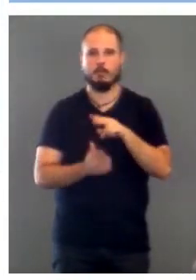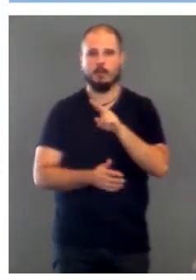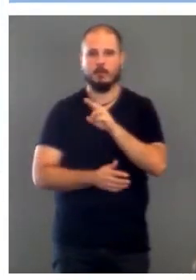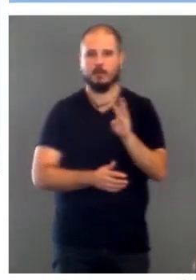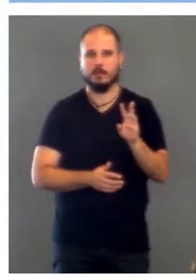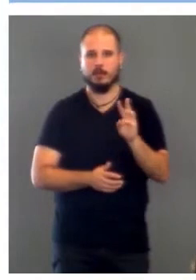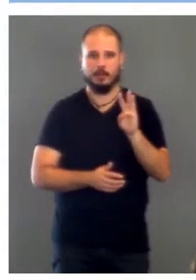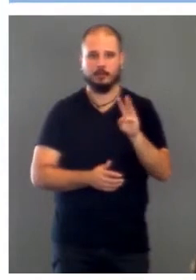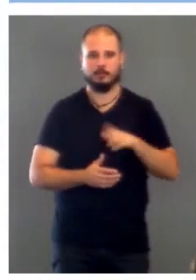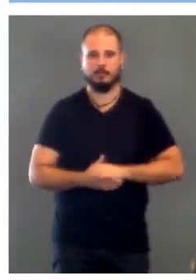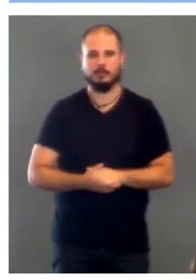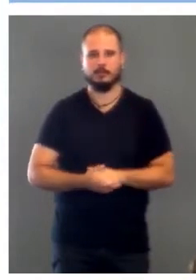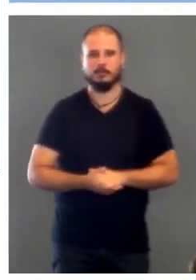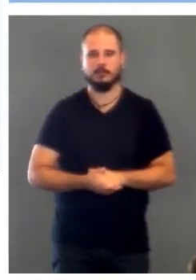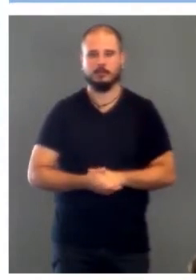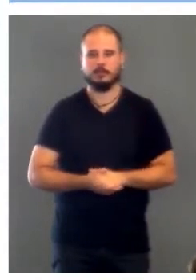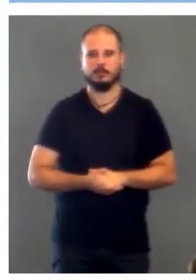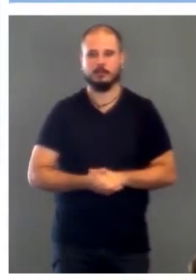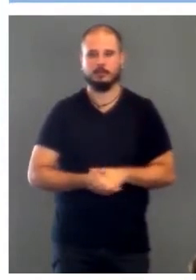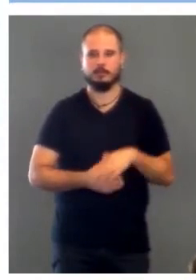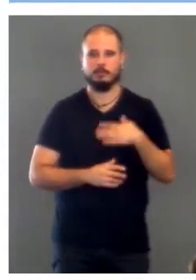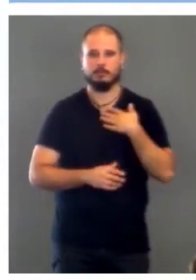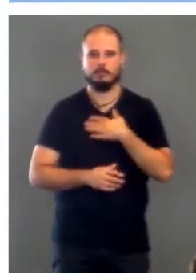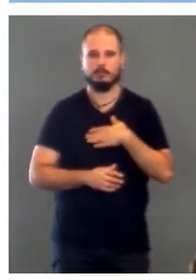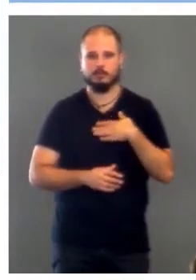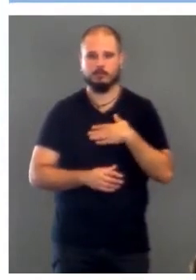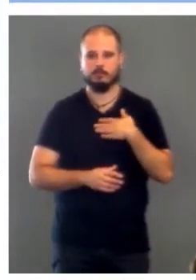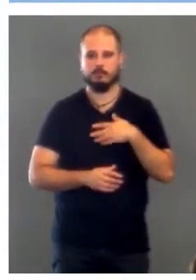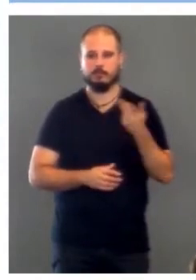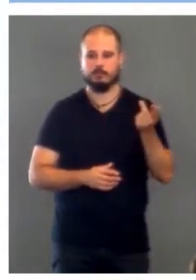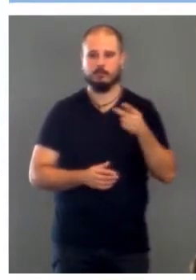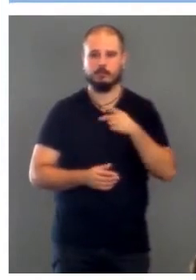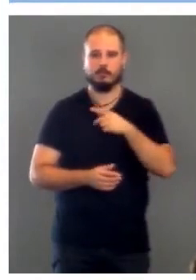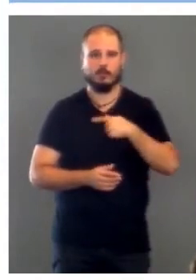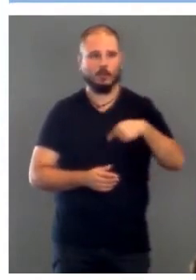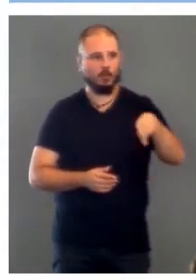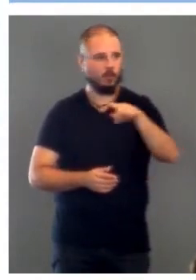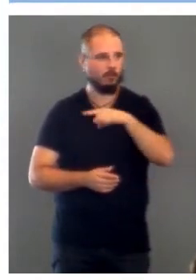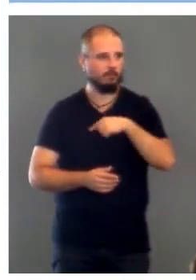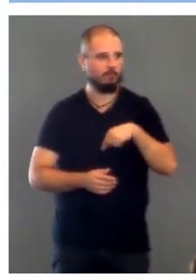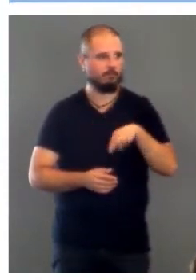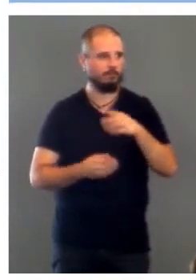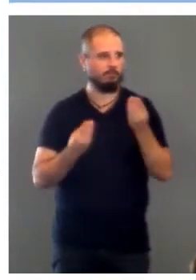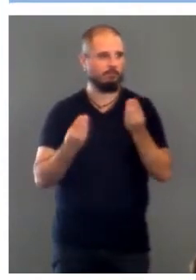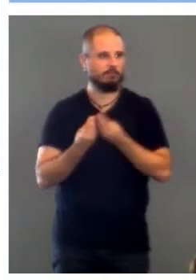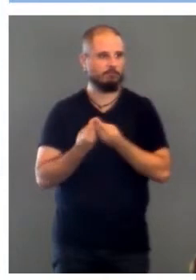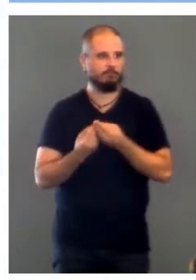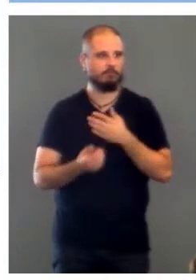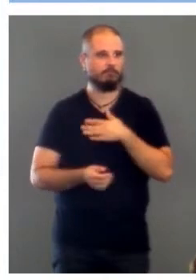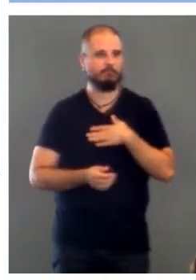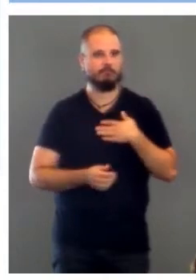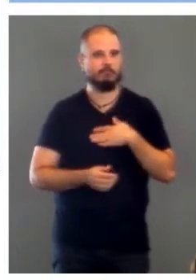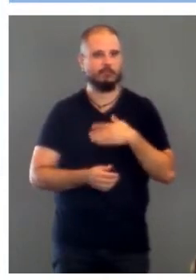Es un placer estar aquí con todas las personas que que hoy nos acompañáis Que son muchas